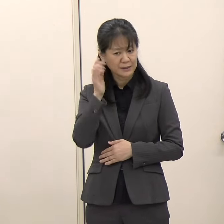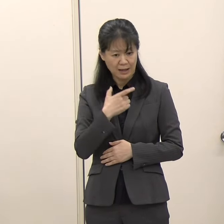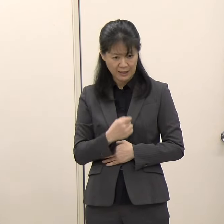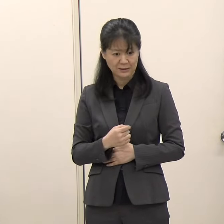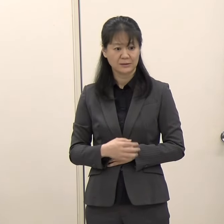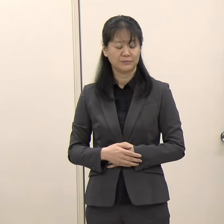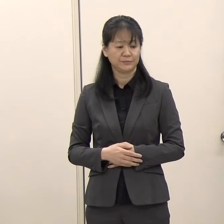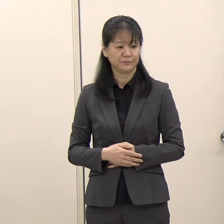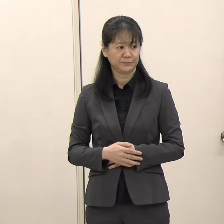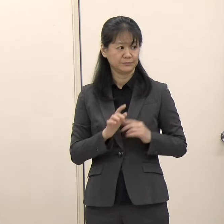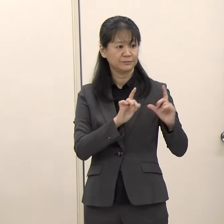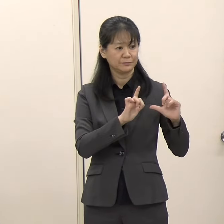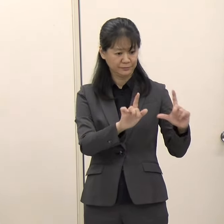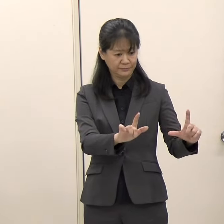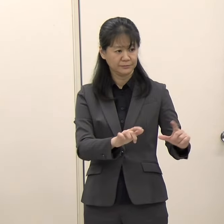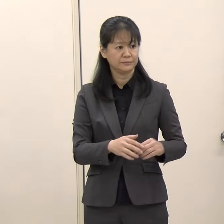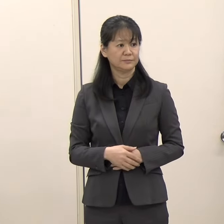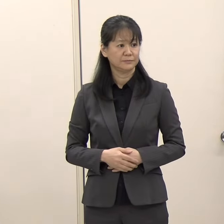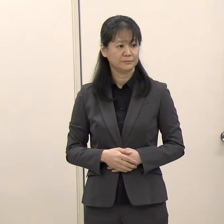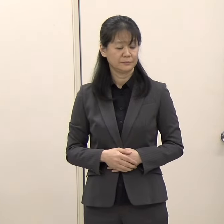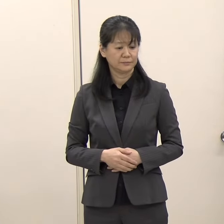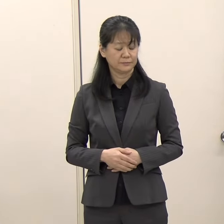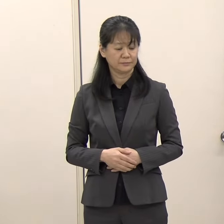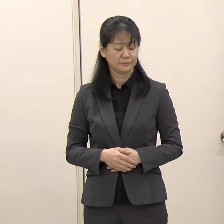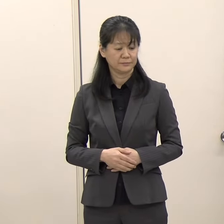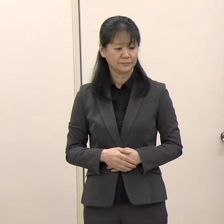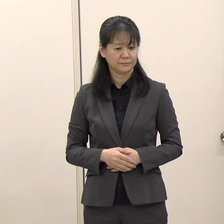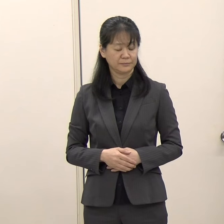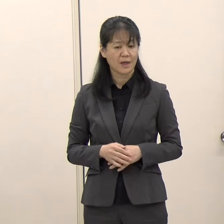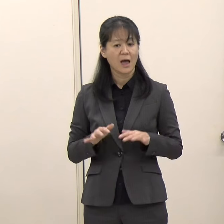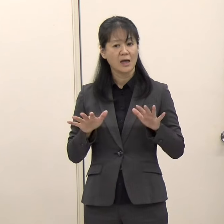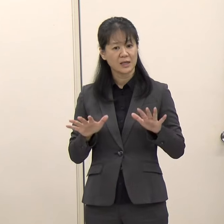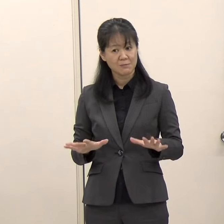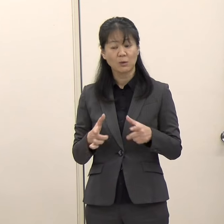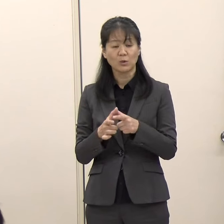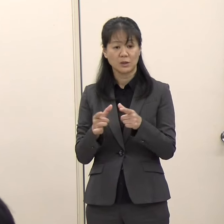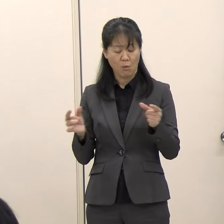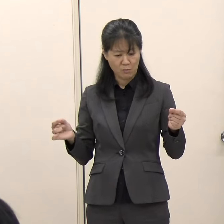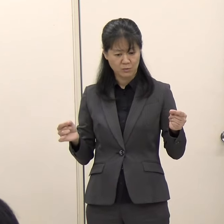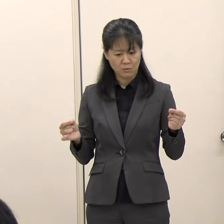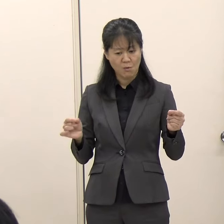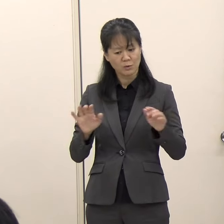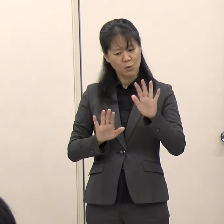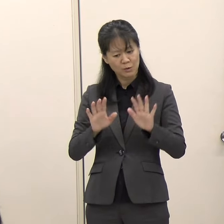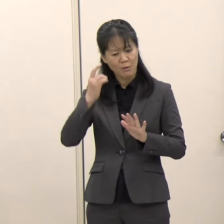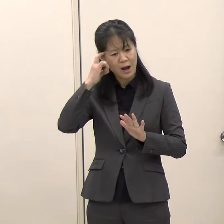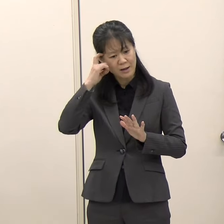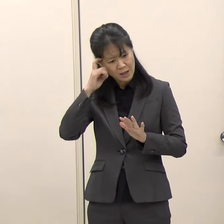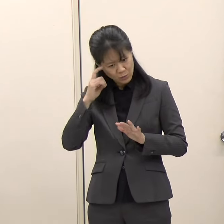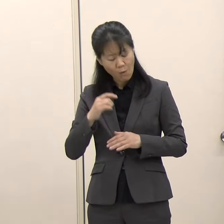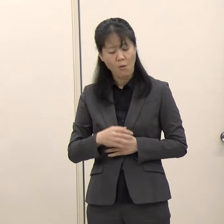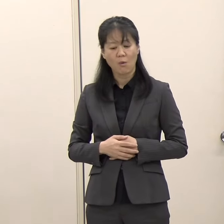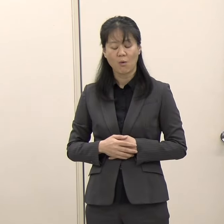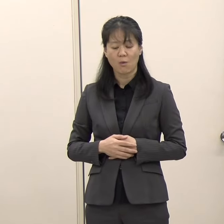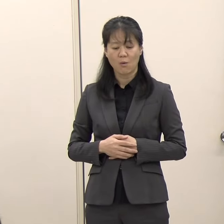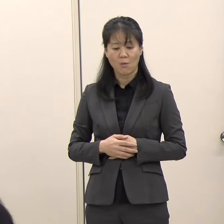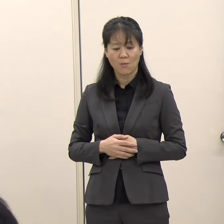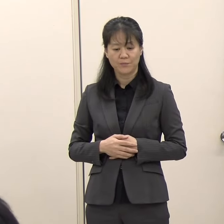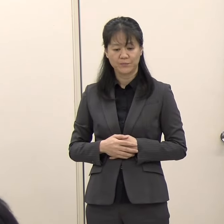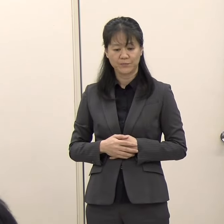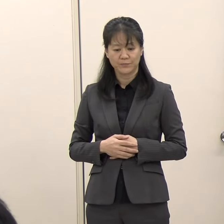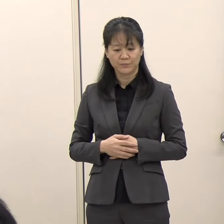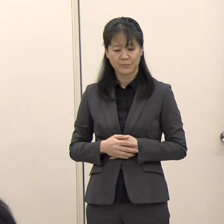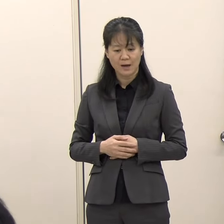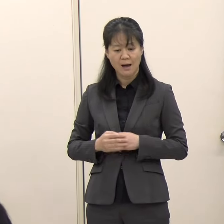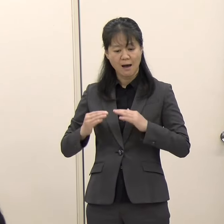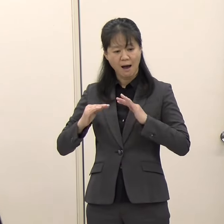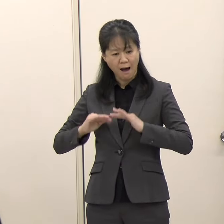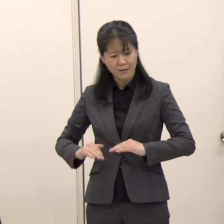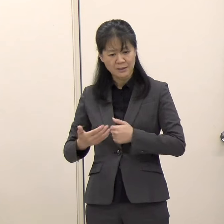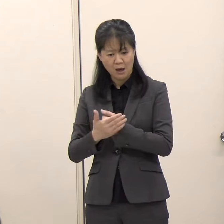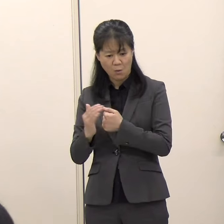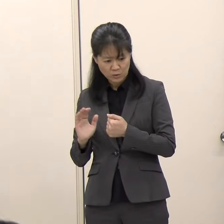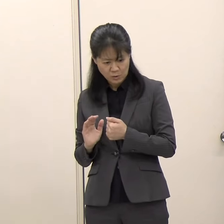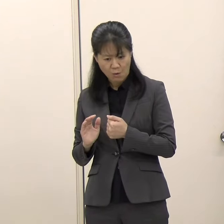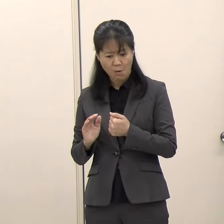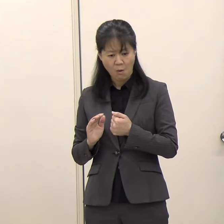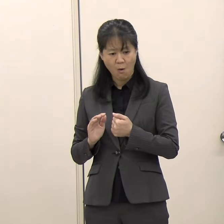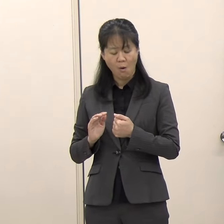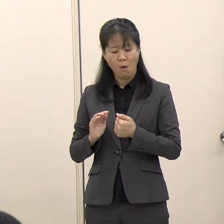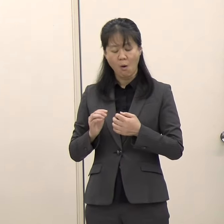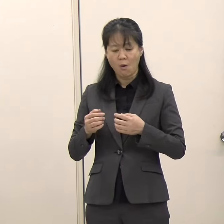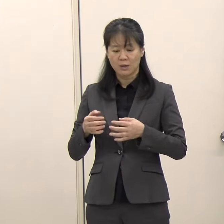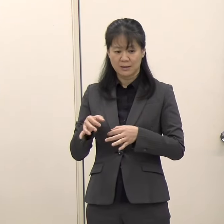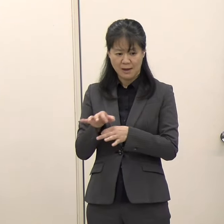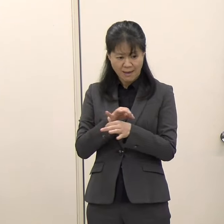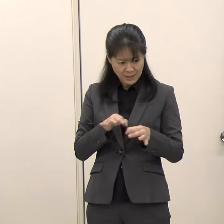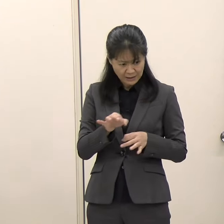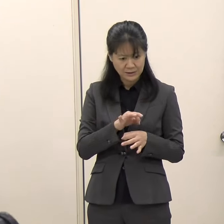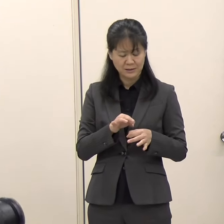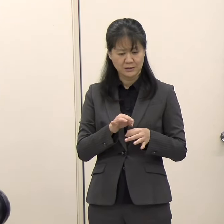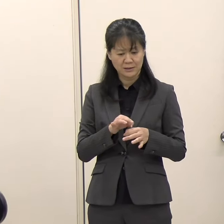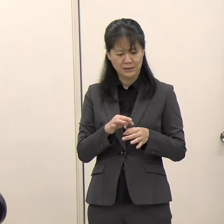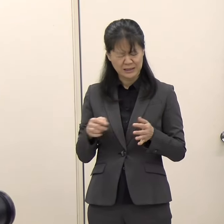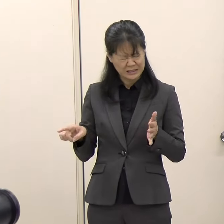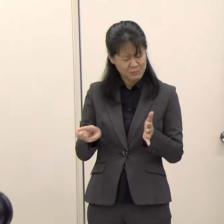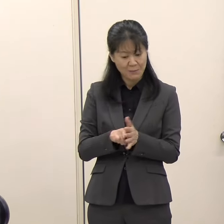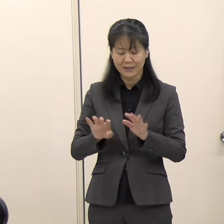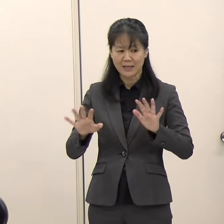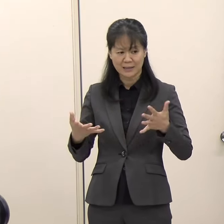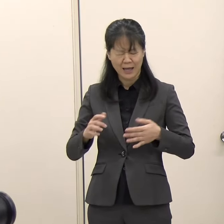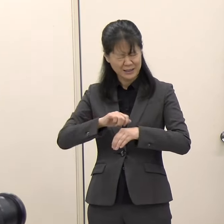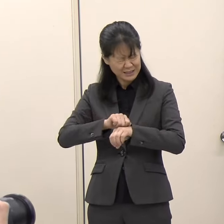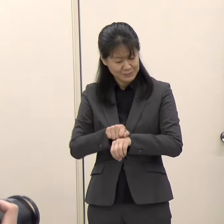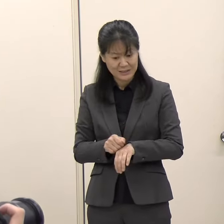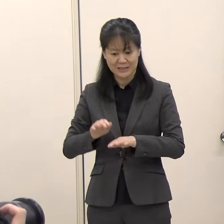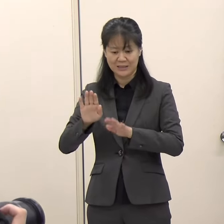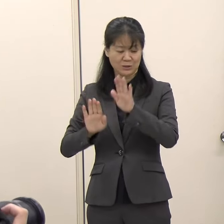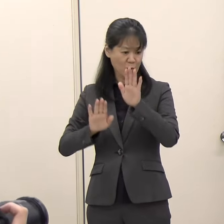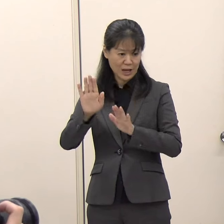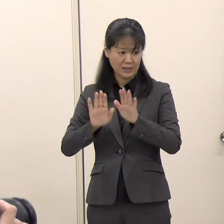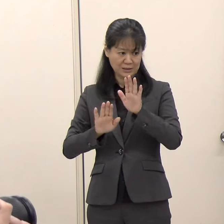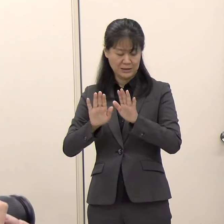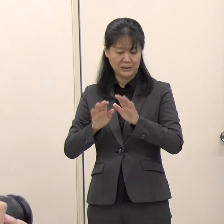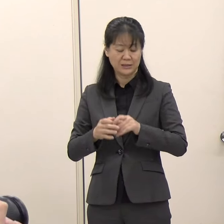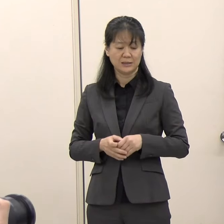（知事）今の日本を考えますと、外を見れば、安全保障、外交、経済、かつてない厳しい国際情勢の中に置かれていると思います。